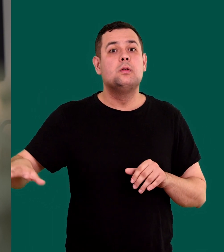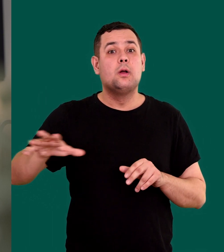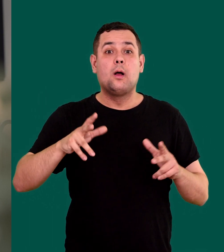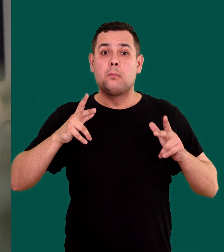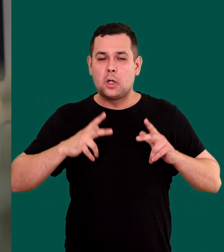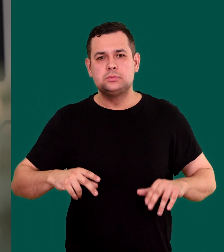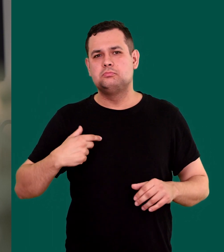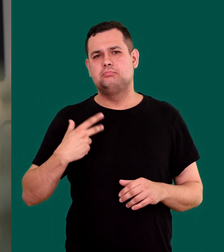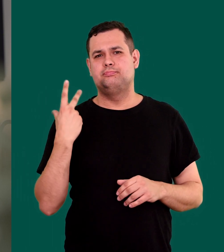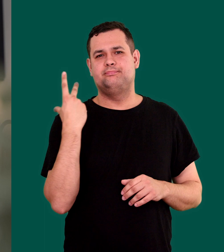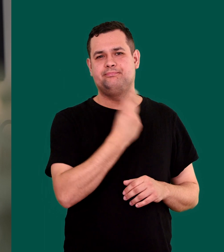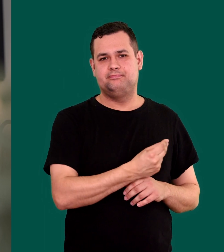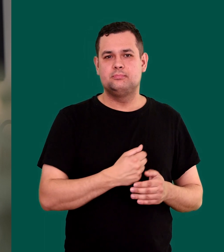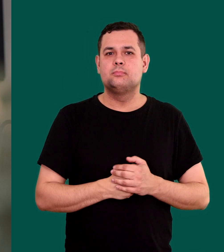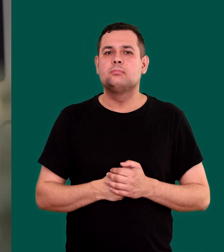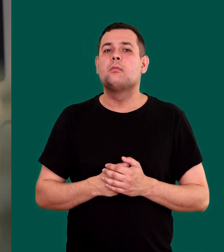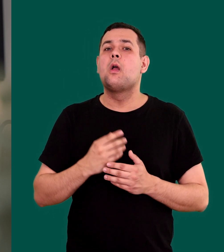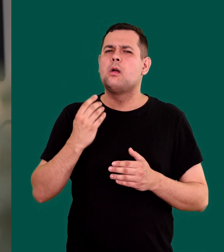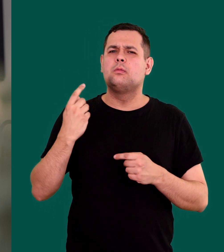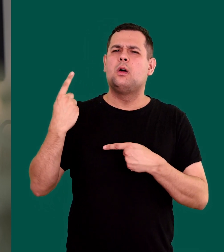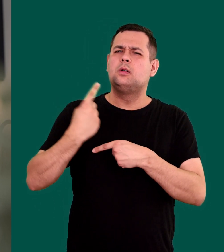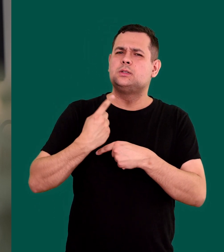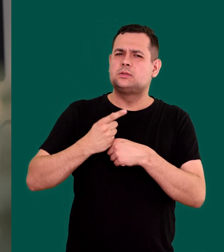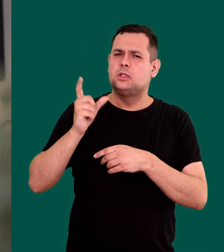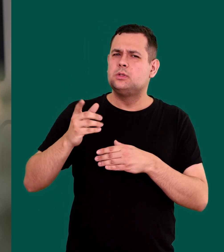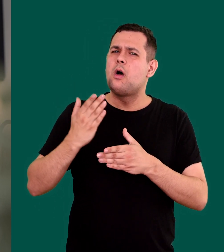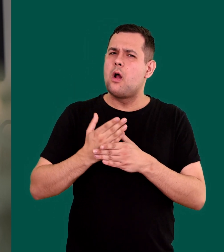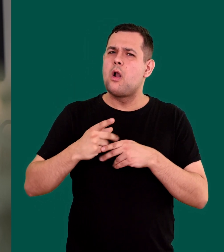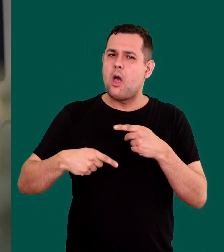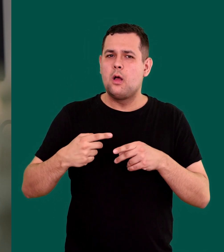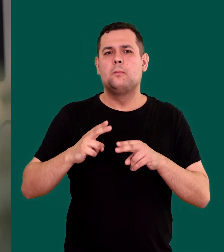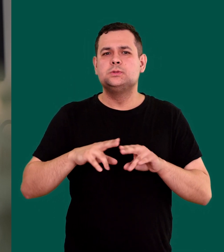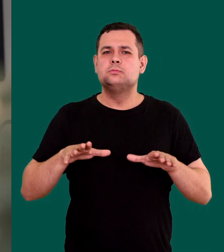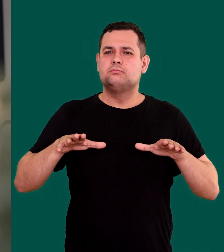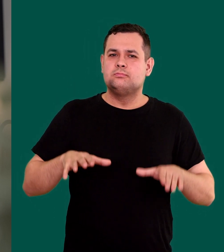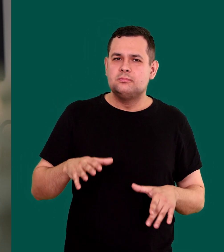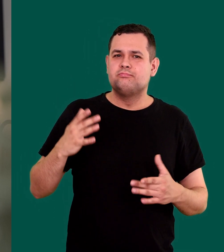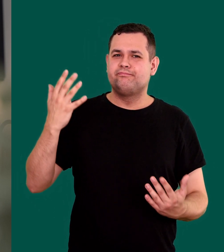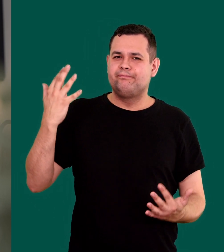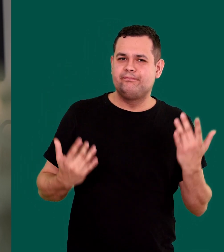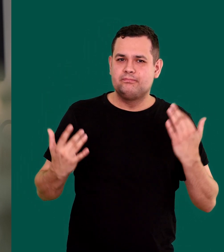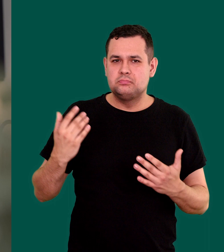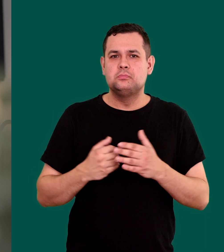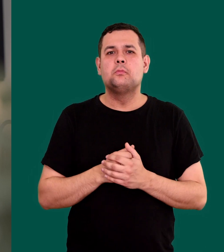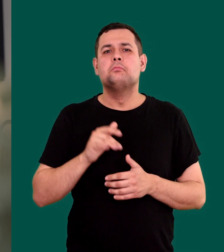takže po ukončení a ak sú všetci spokojní, odchádzam. U stálych zákazníkov si zostanem sadnúť a porozprávať sa.